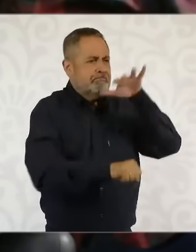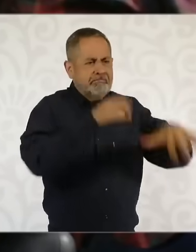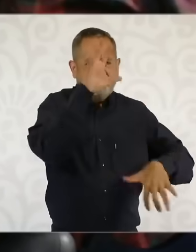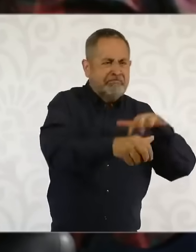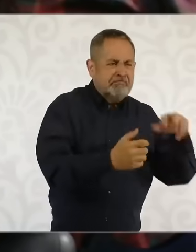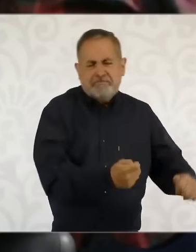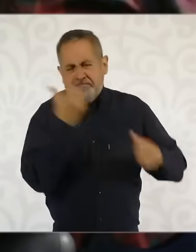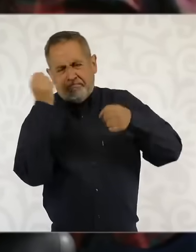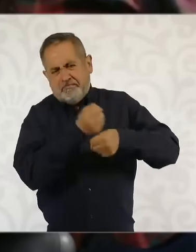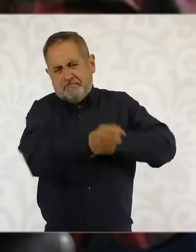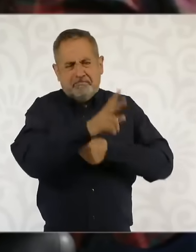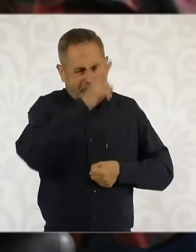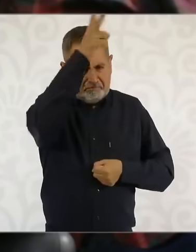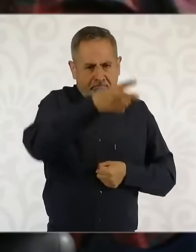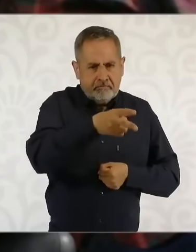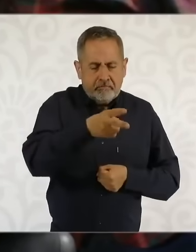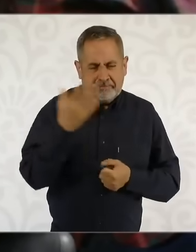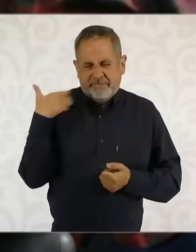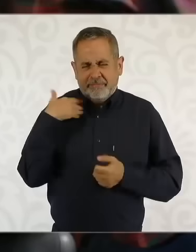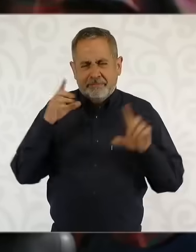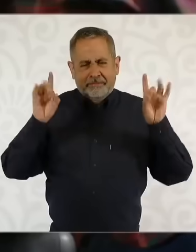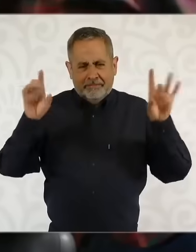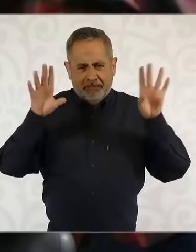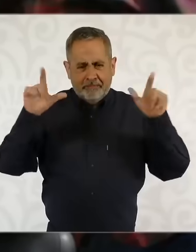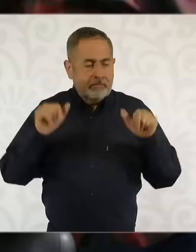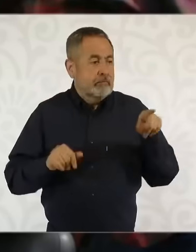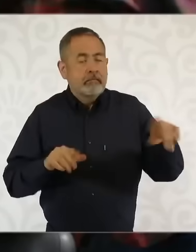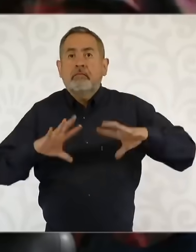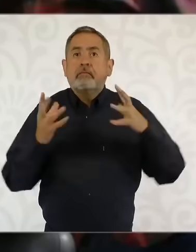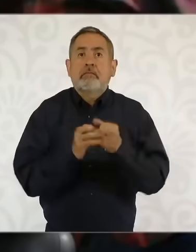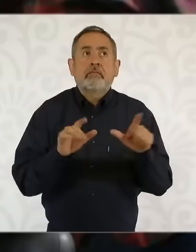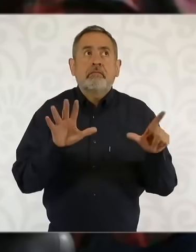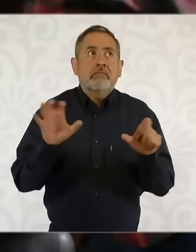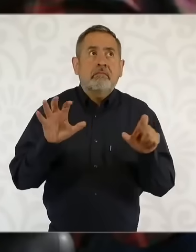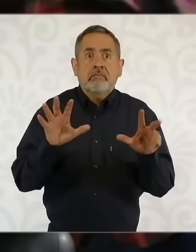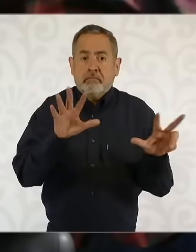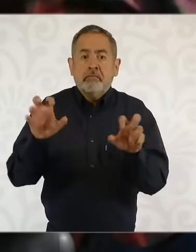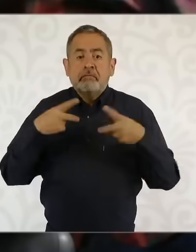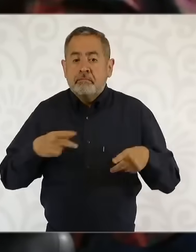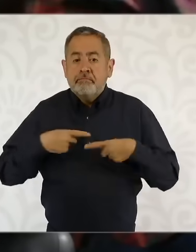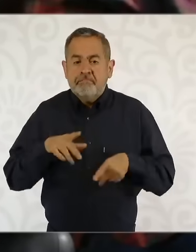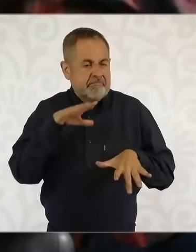recientemente en Los Ángeles donde ya más de 700 800 personas han sido detenidas entre ellos